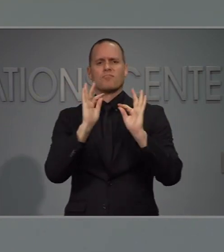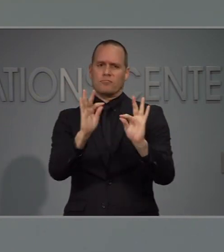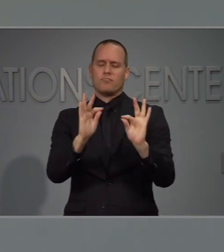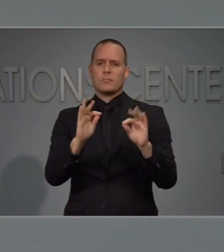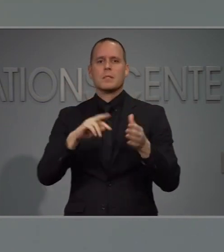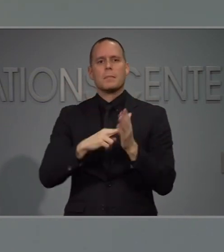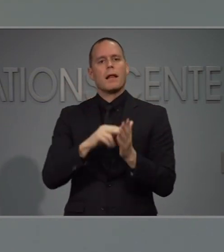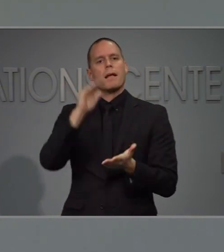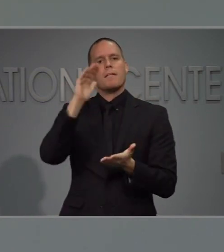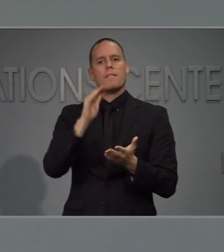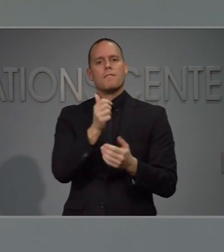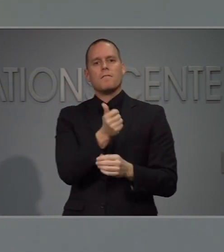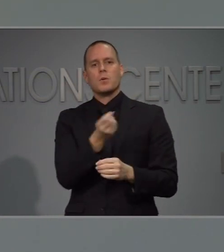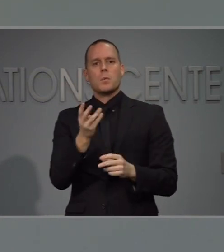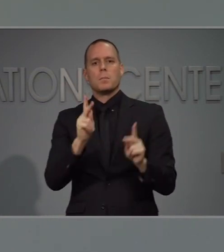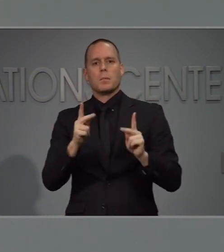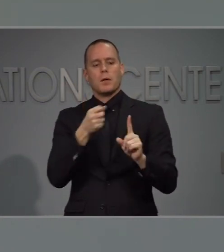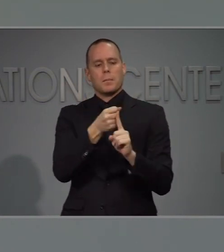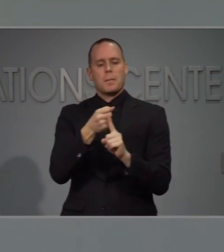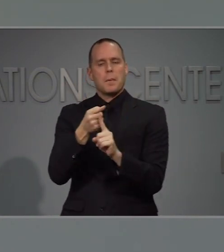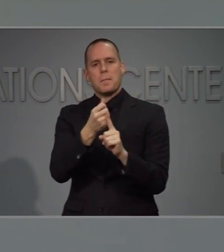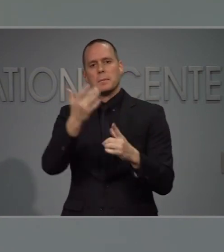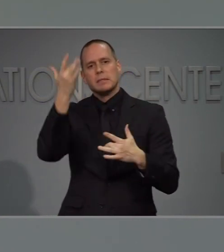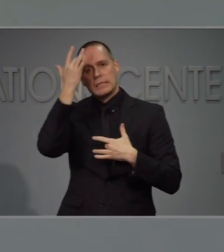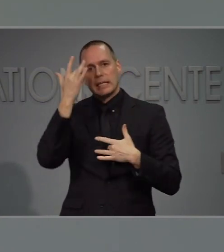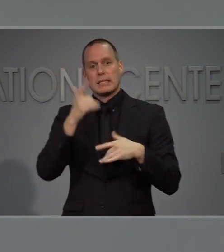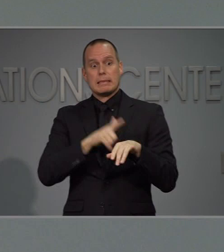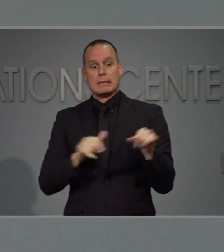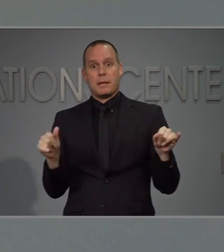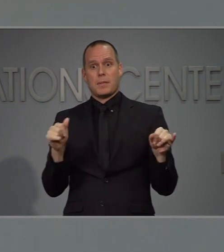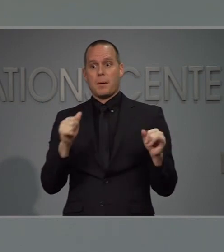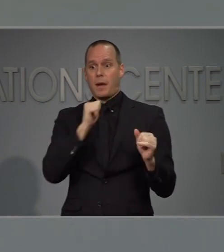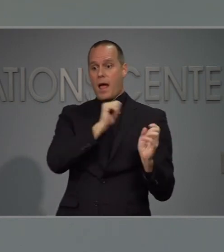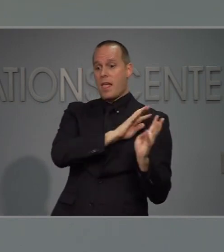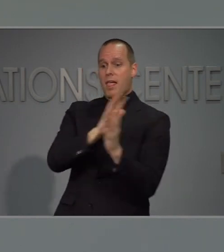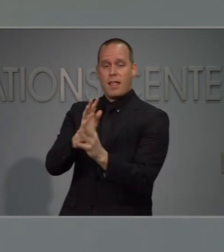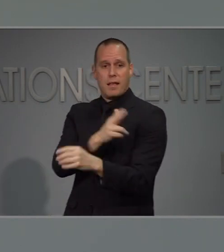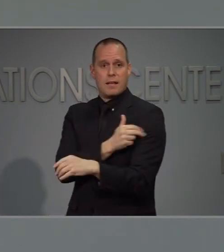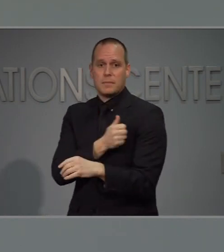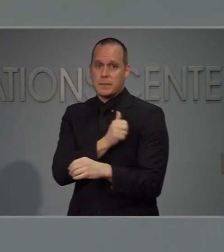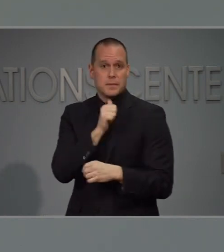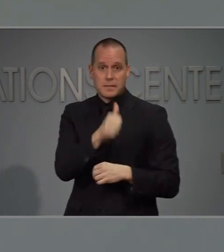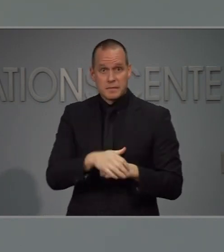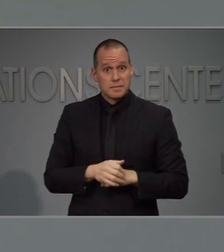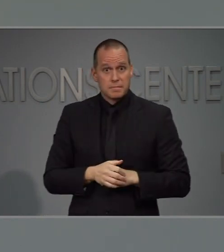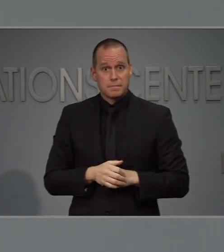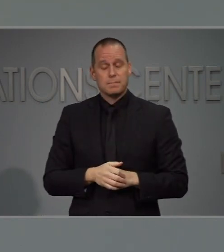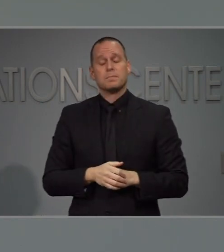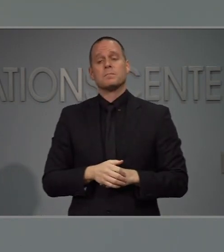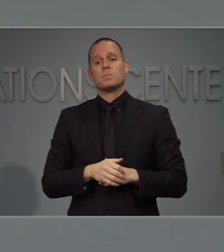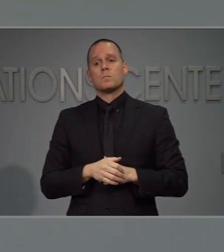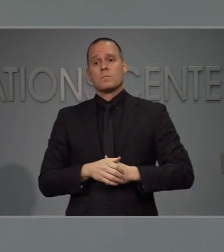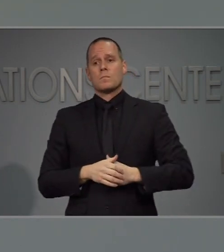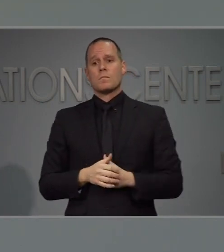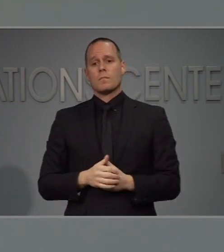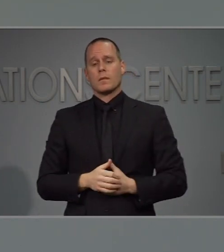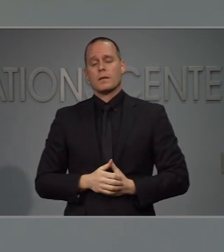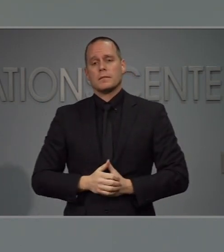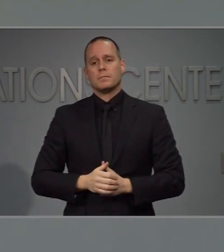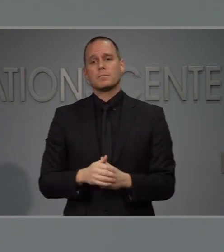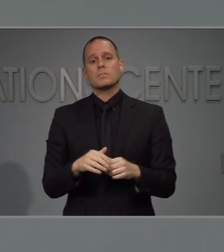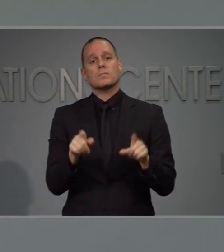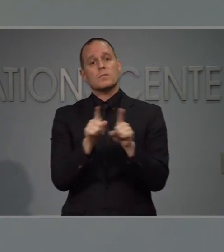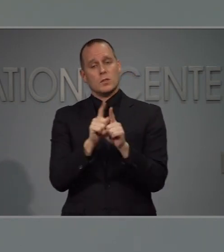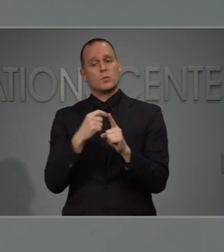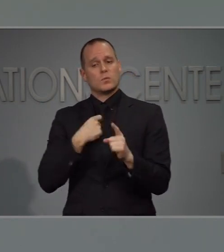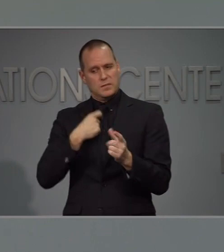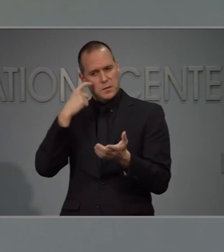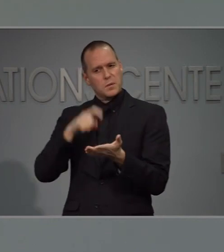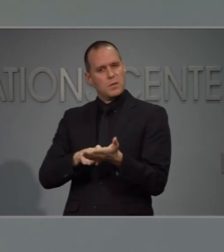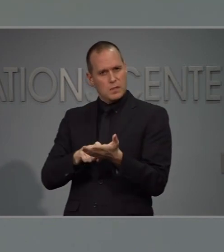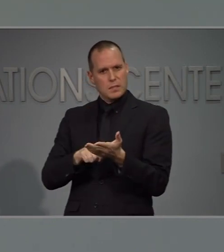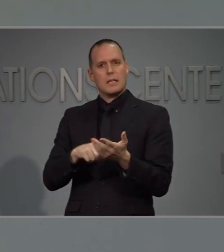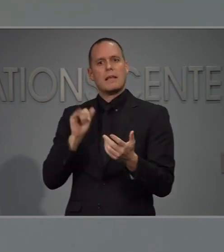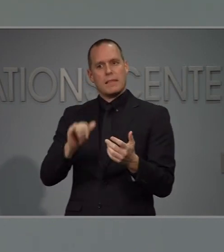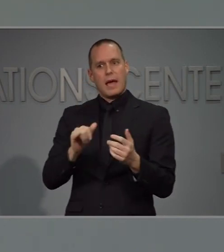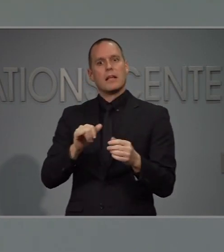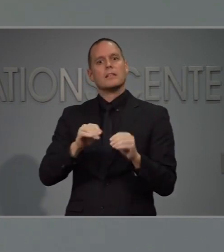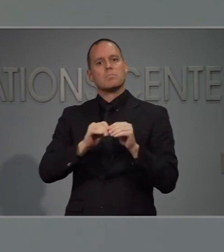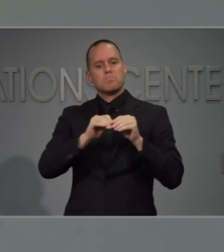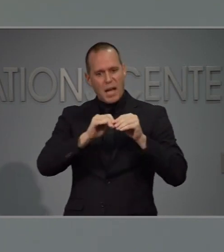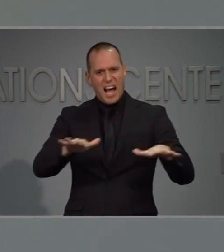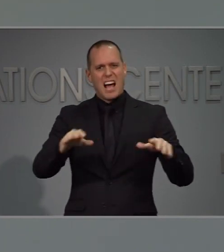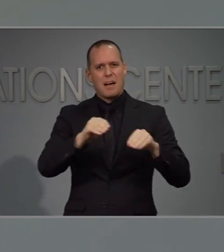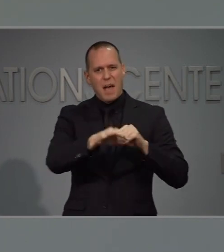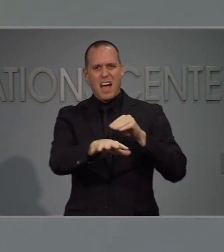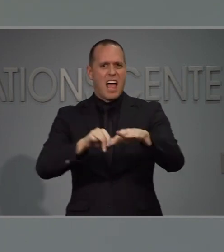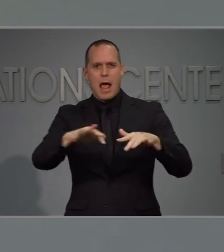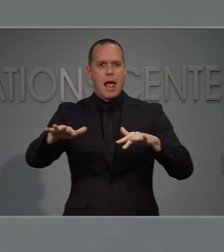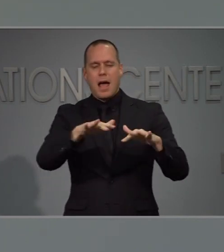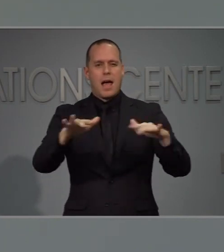personas están enfermando al mismo tiempo.